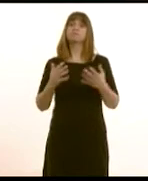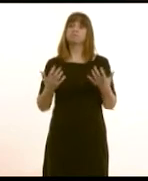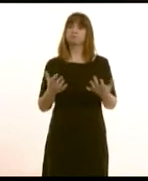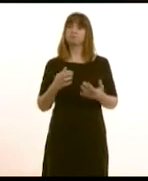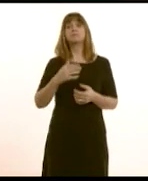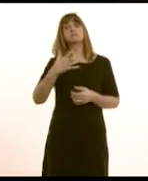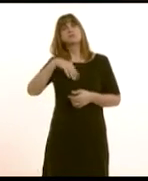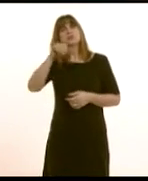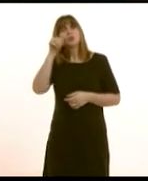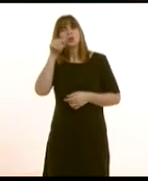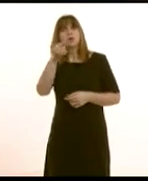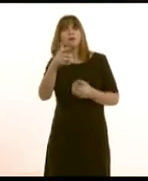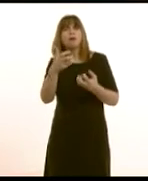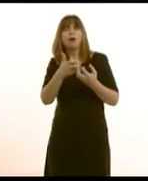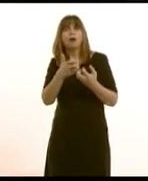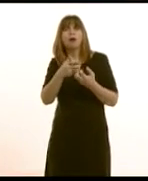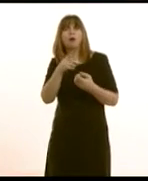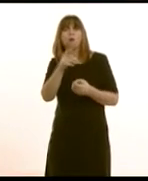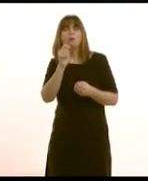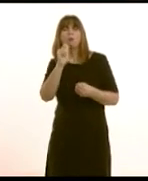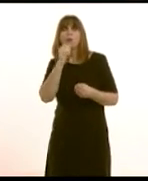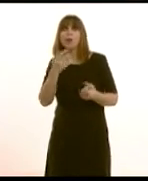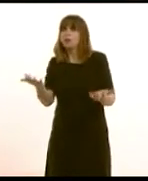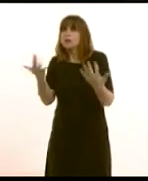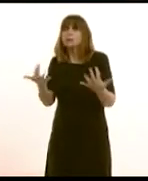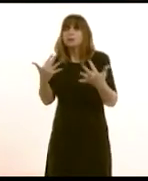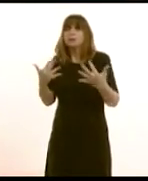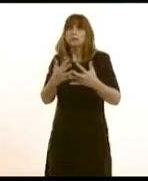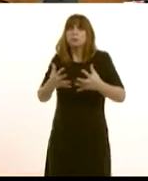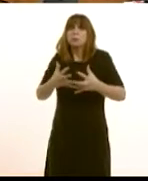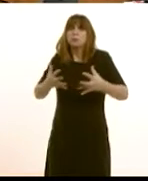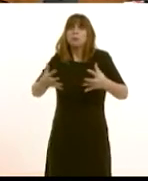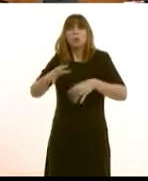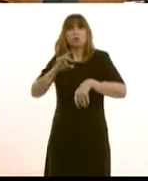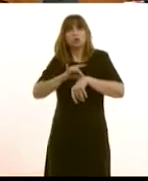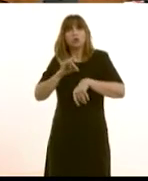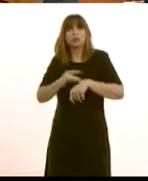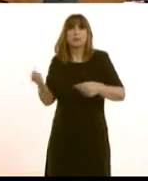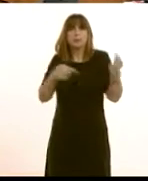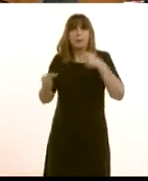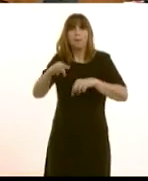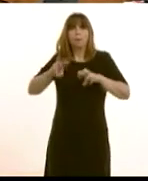a chadw meddygon yng Nghymru? OAQ(4)2673(FM) Carwyn Jones: The recruitment and retention